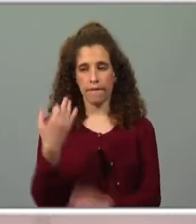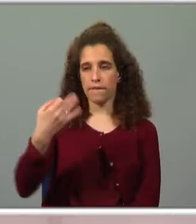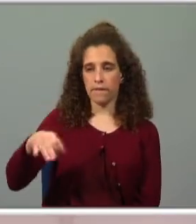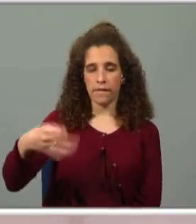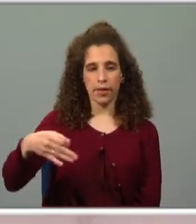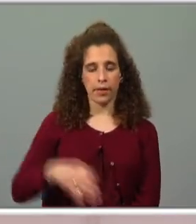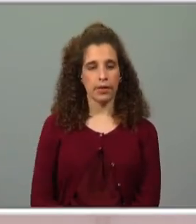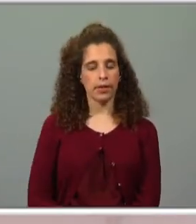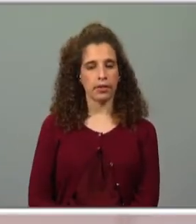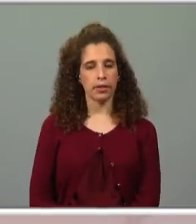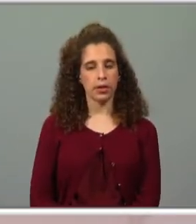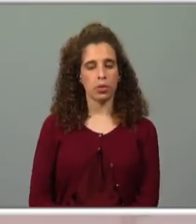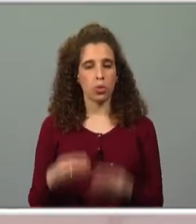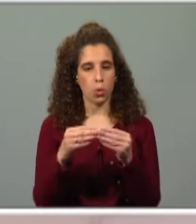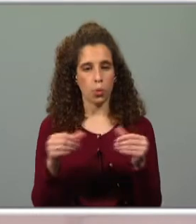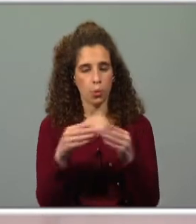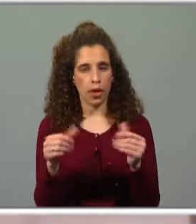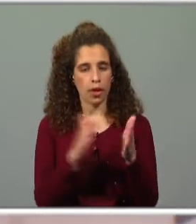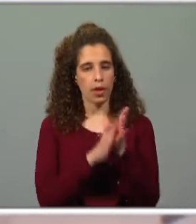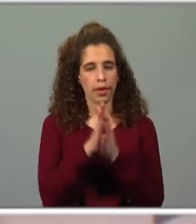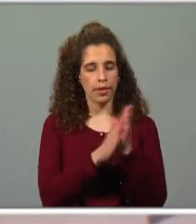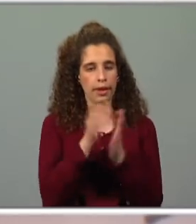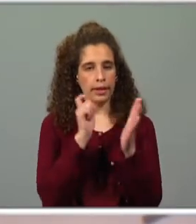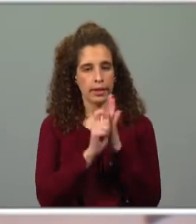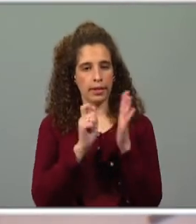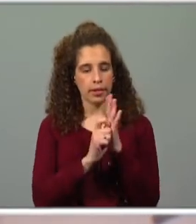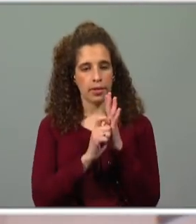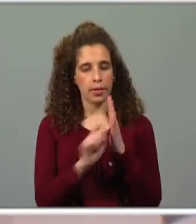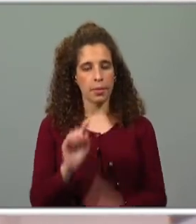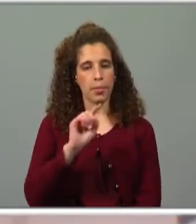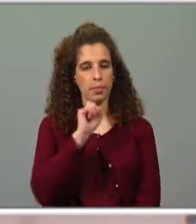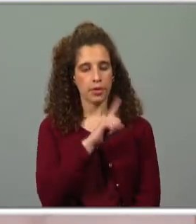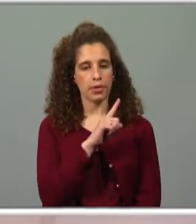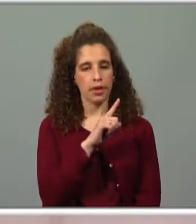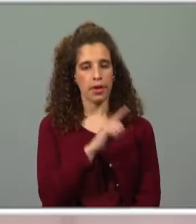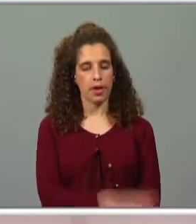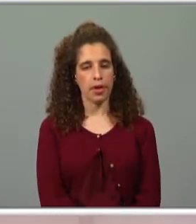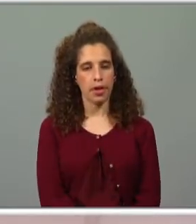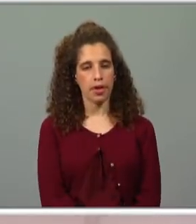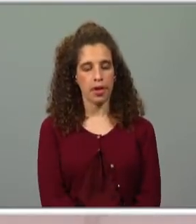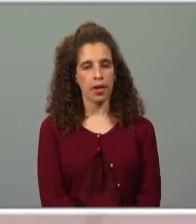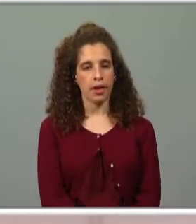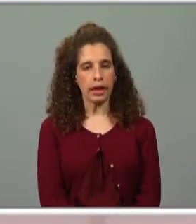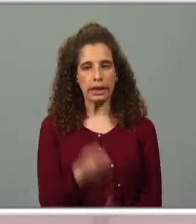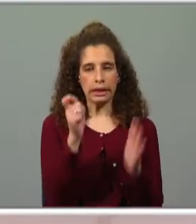folha e o material que utilizem para escrever para poderá ir tomando notas 片材和他們使用的材料寫，這樣你就可以做筆記